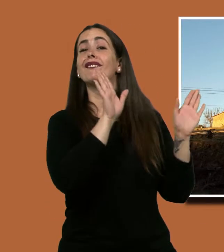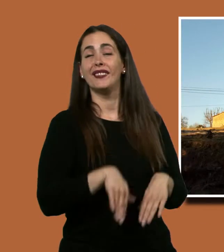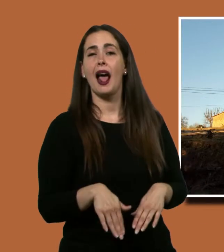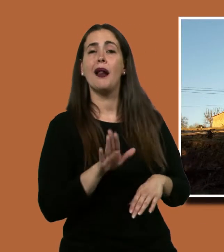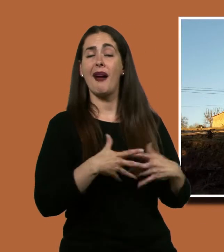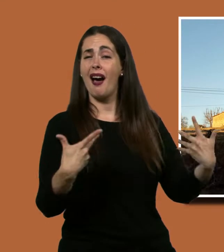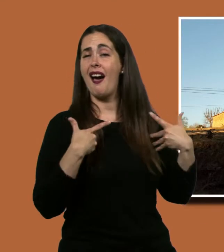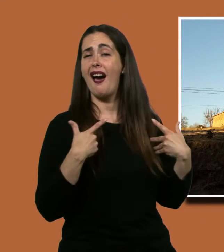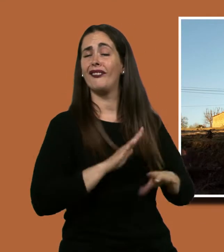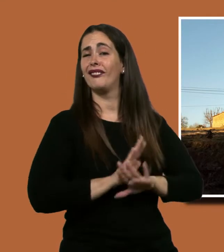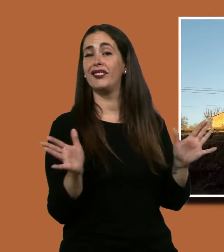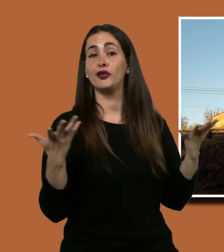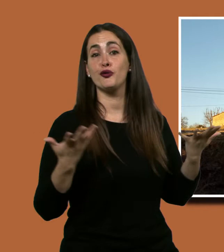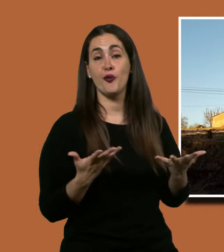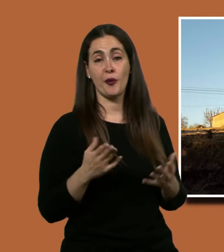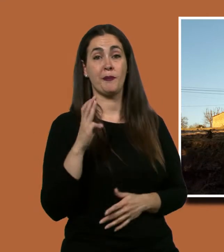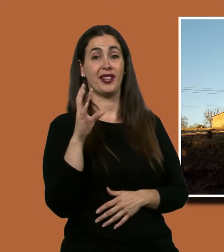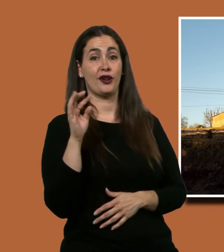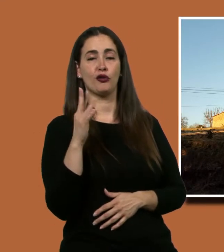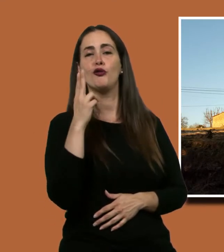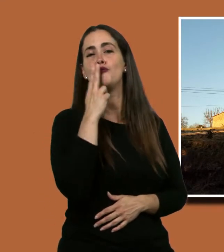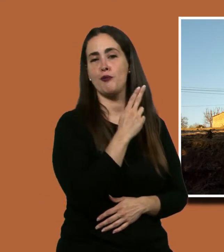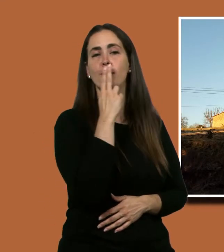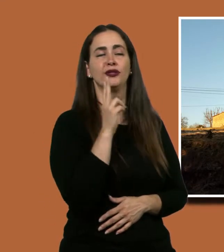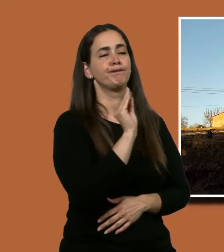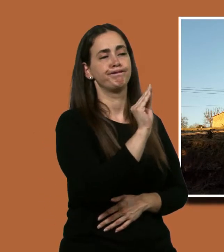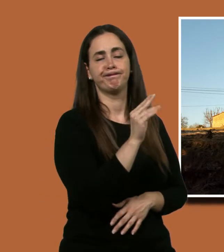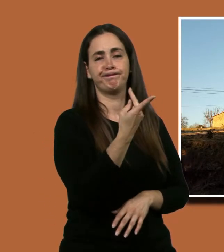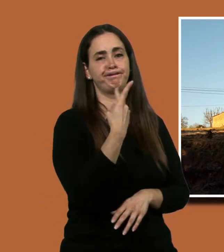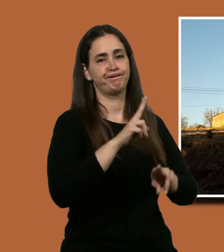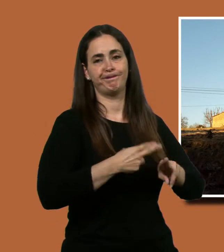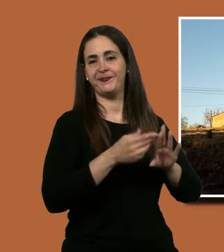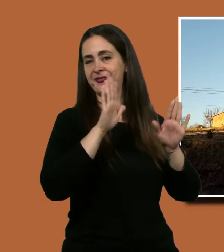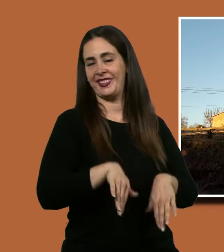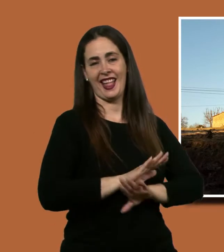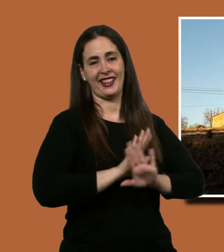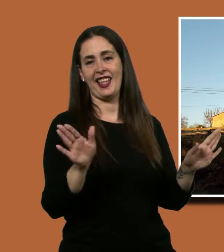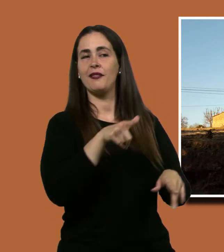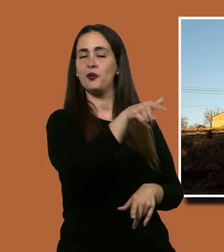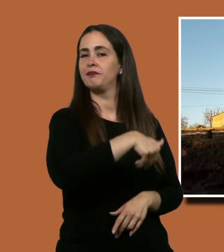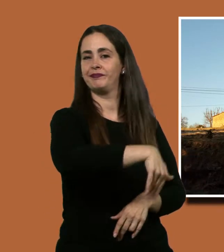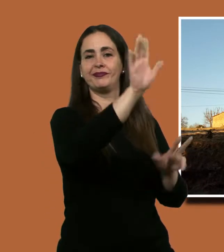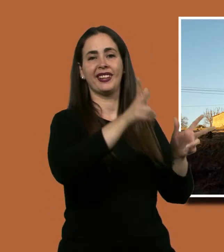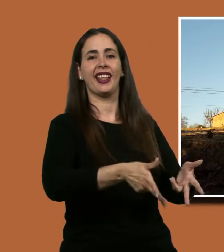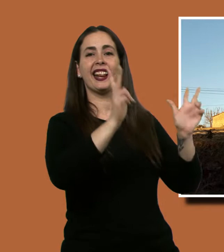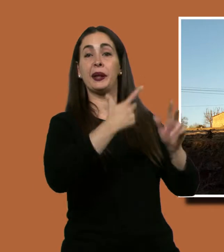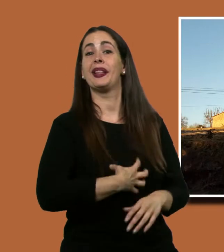Finalment, per evitar-li patiments, en Perot allibera la Mercè del compromís de casar-s’hi.